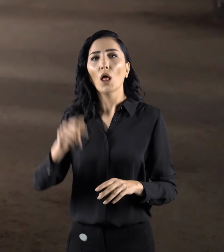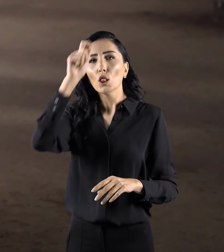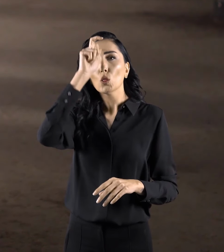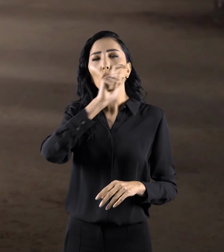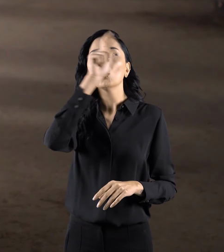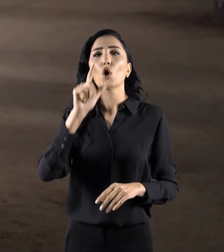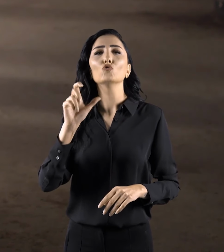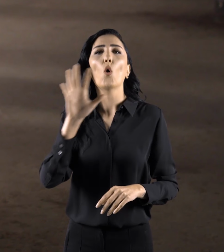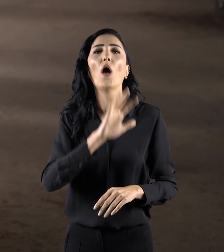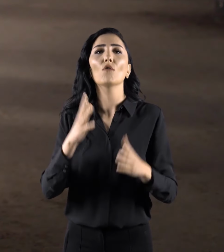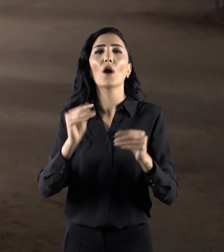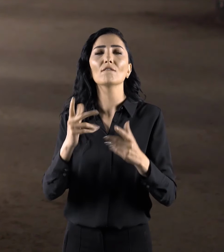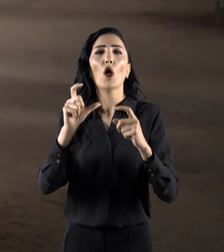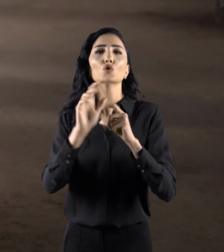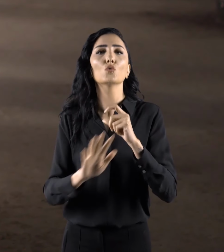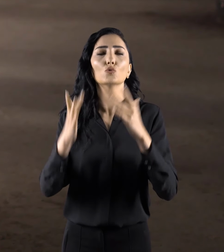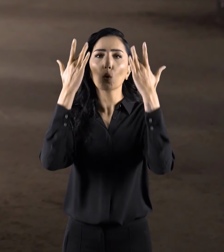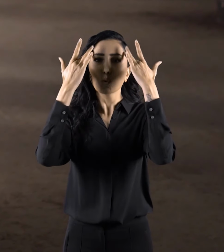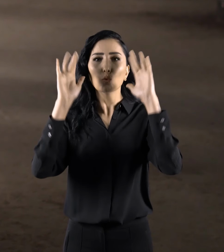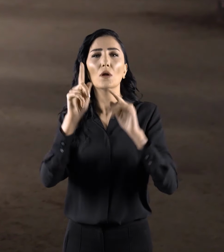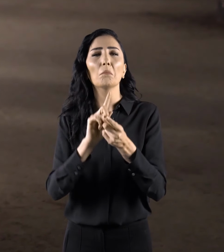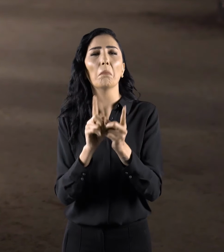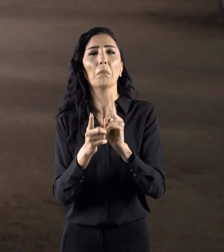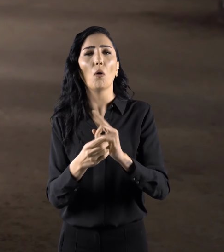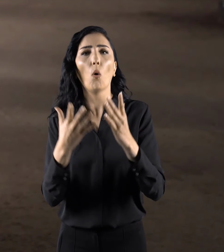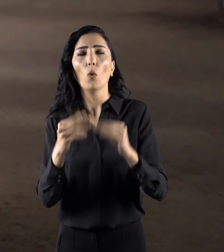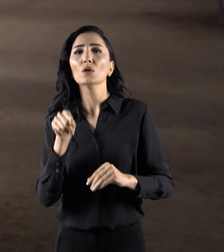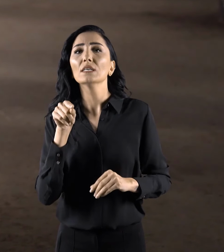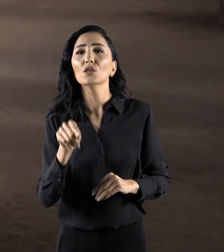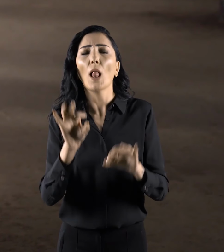Ülkemiz coğrafi olarak sıkça sel afetlerine maruz kalmaktadır.